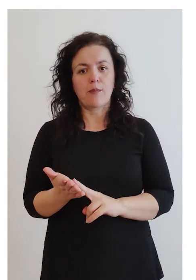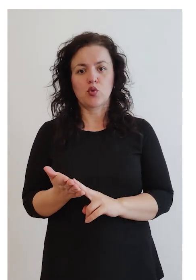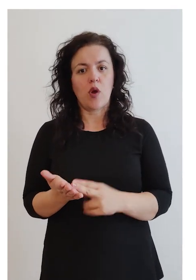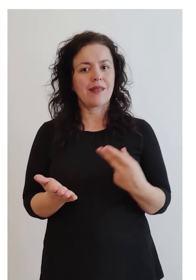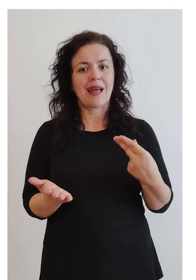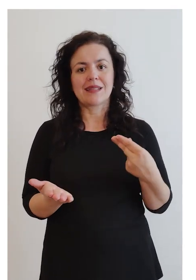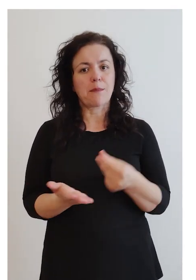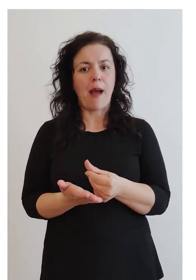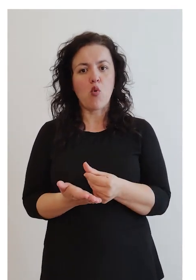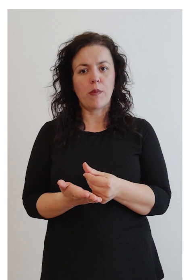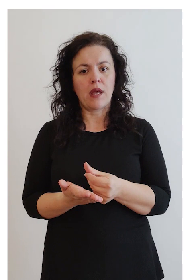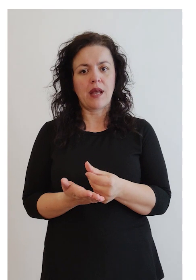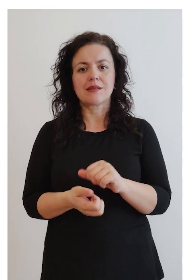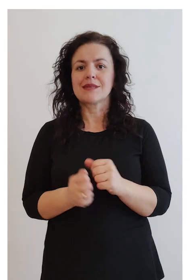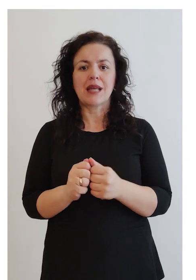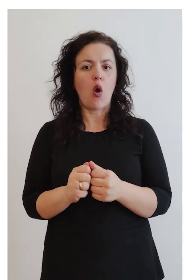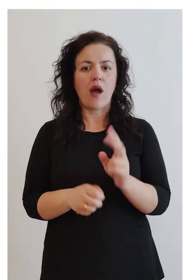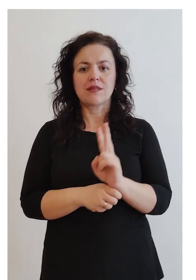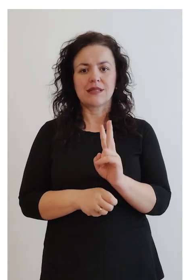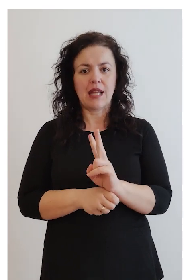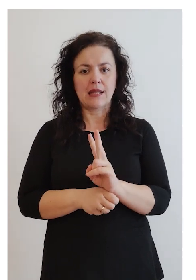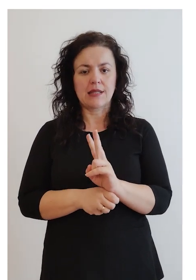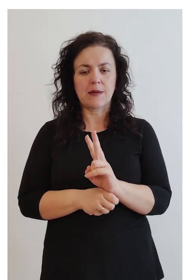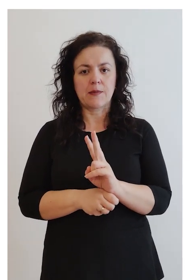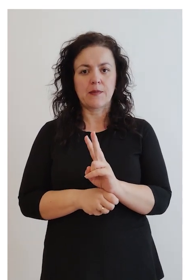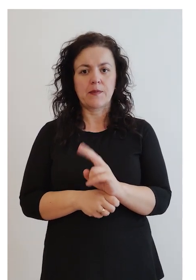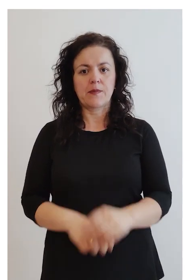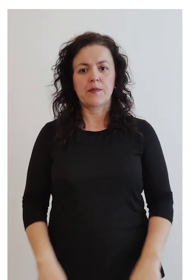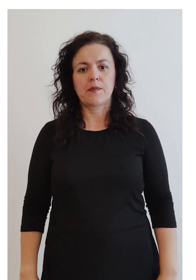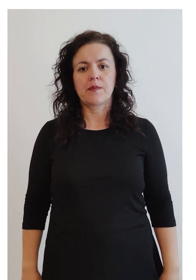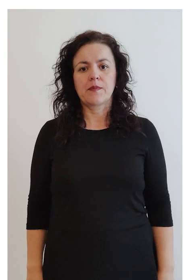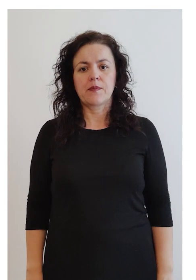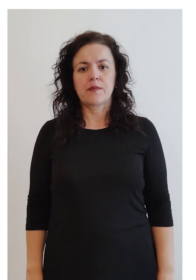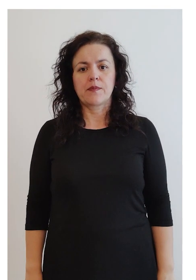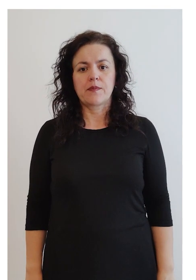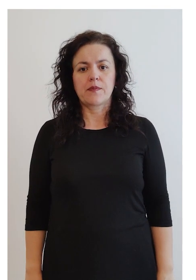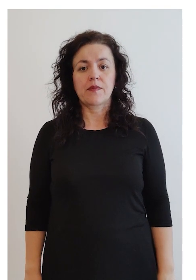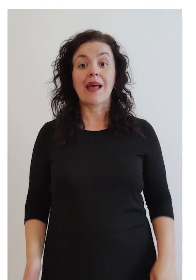Drepturile pasagerilor, zboruri 2. Anulare